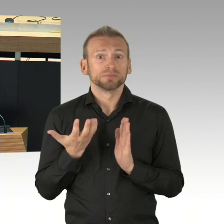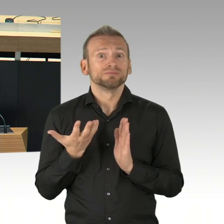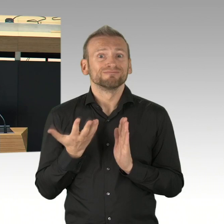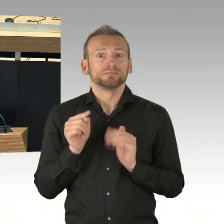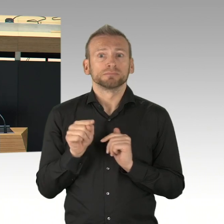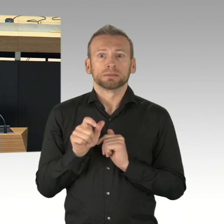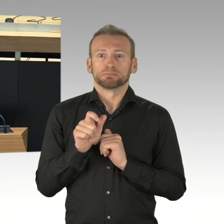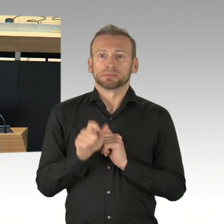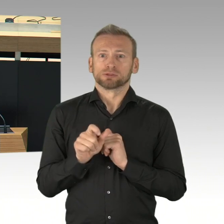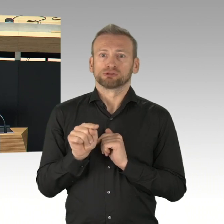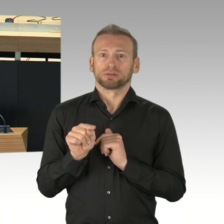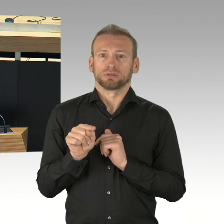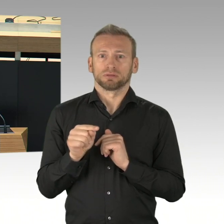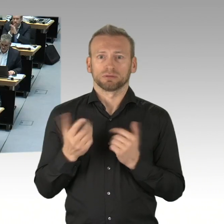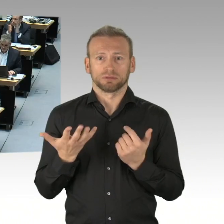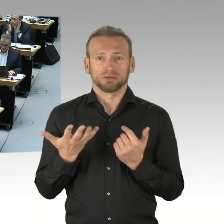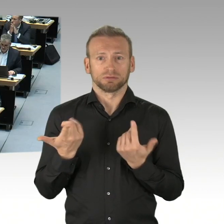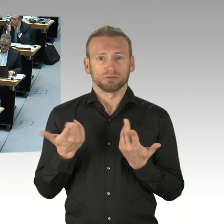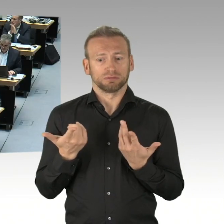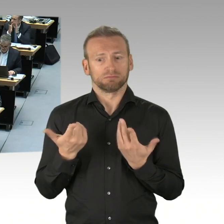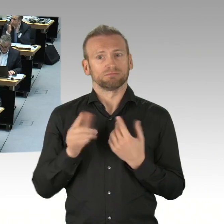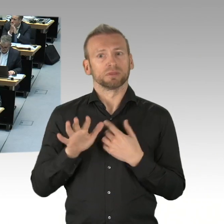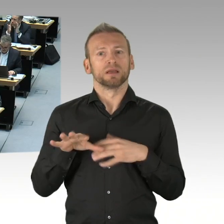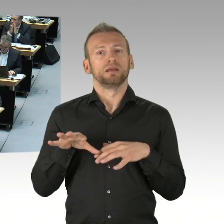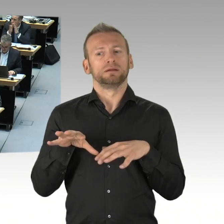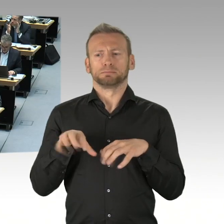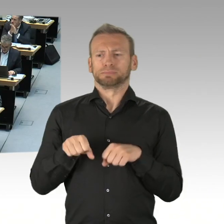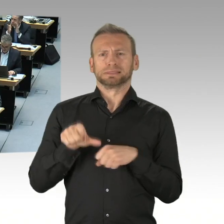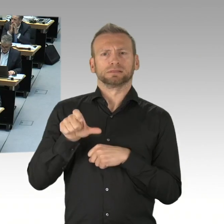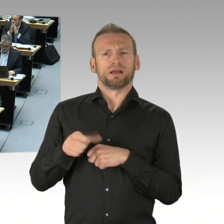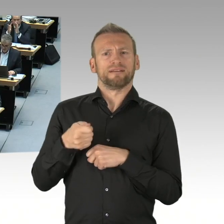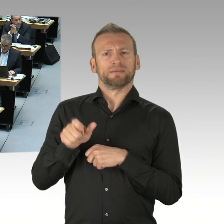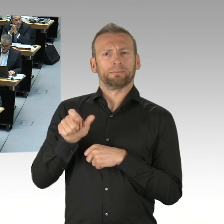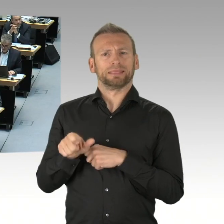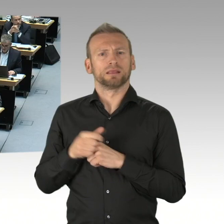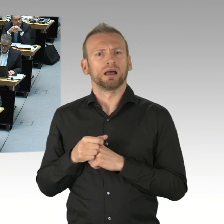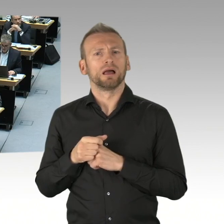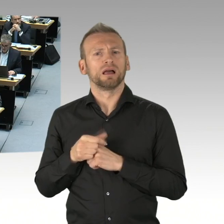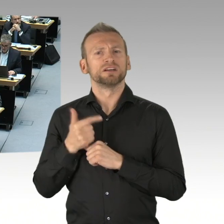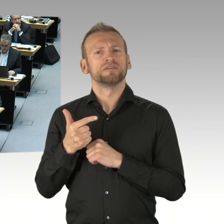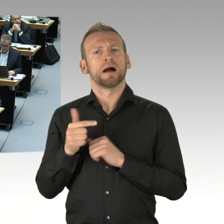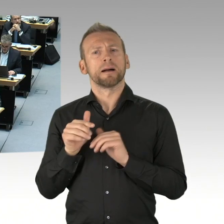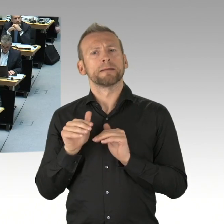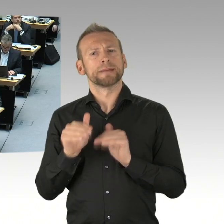(Beifall) Die sorgen nämlich dafür, dass die Menschen immer noch im Durchschnitt für 6,72 Euro in ihren Wohnungen leben,